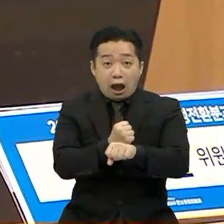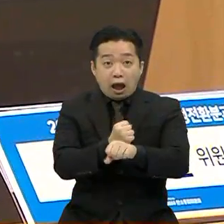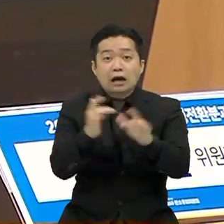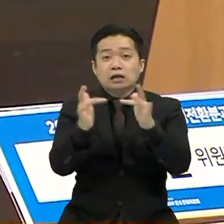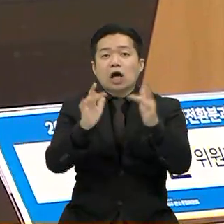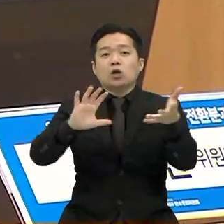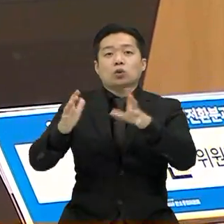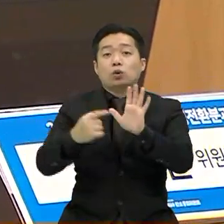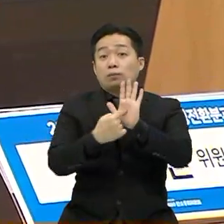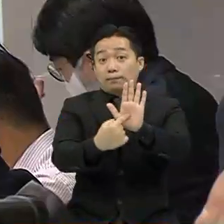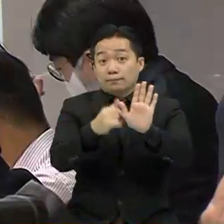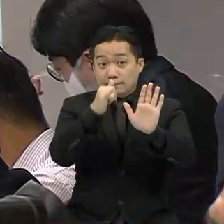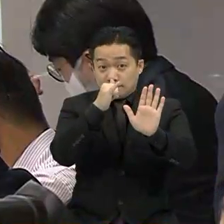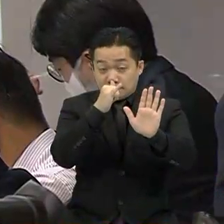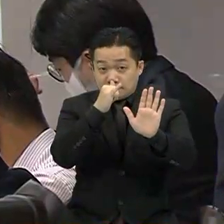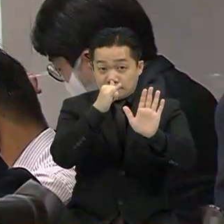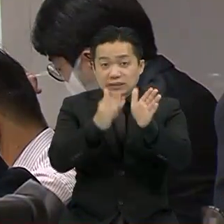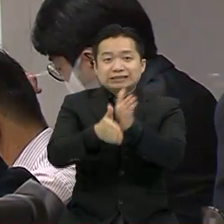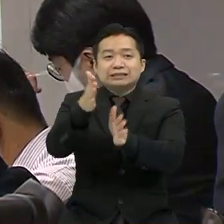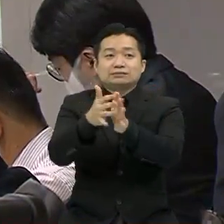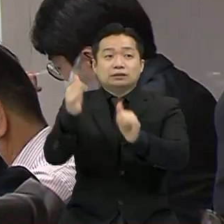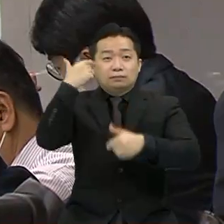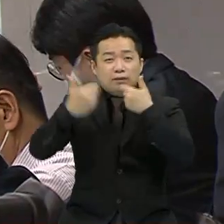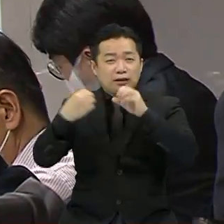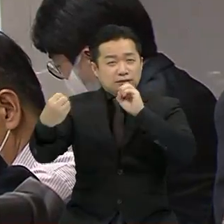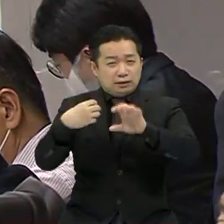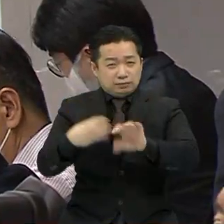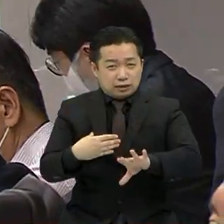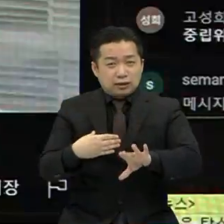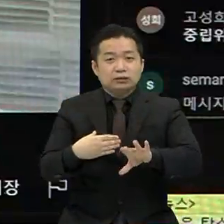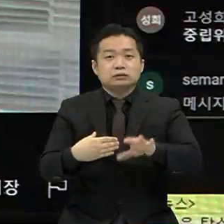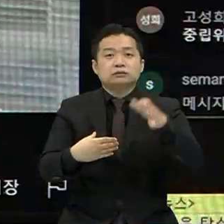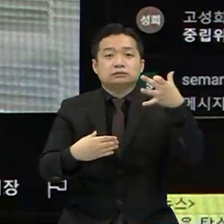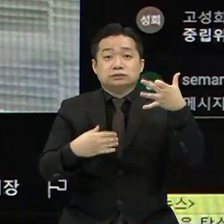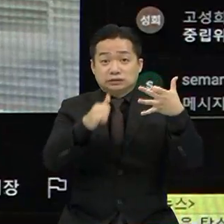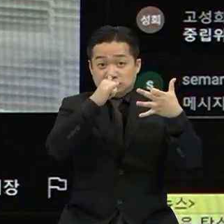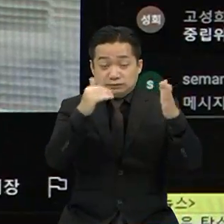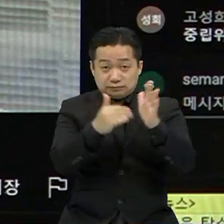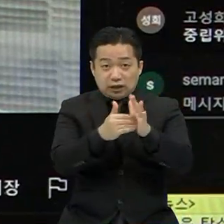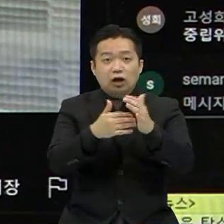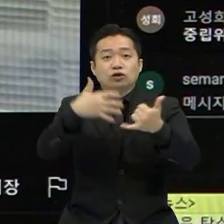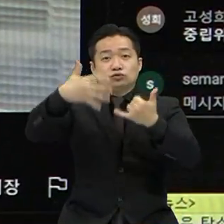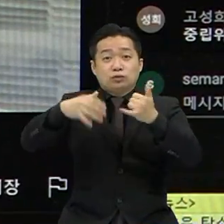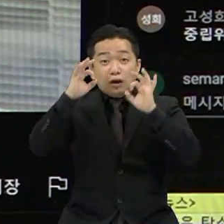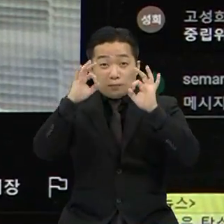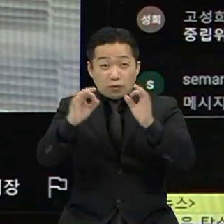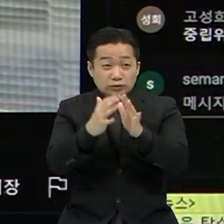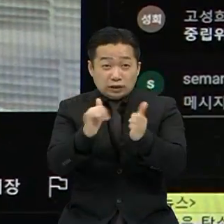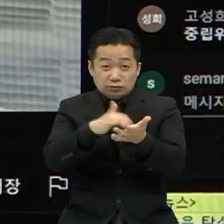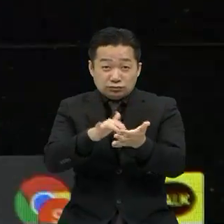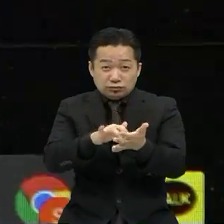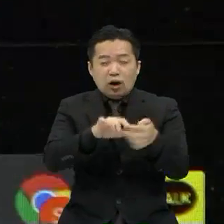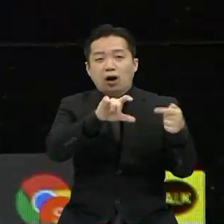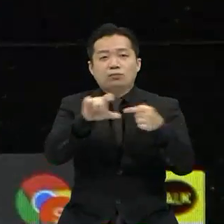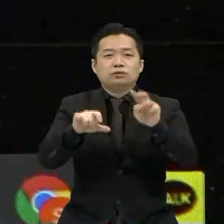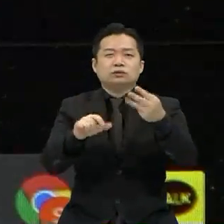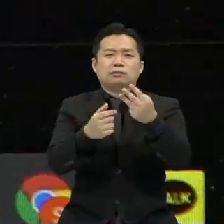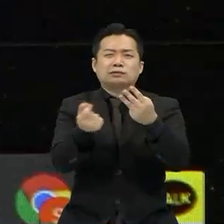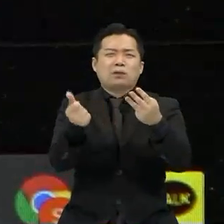열었는데 시민 질의 중 논의된 게 19건, 유튜브 접속 시청자는 평균 300명대에 그쳤습니다. SBS 장세만입니다.